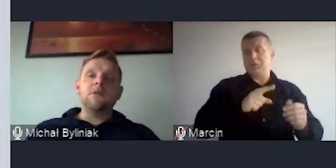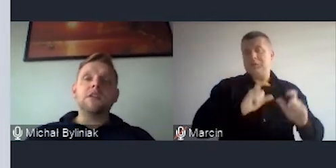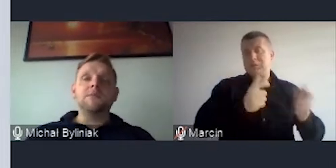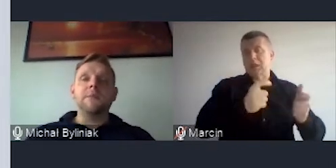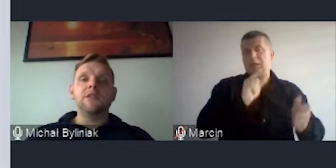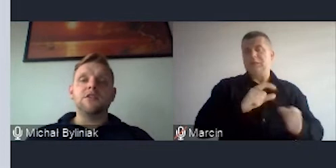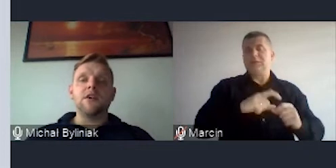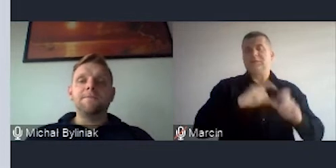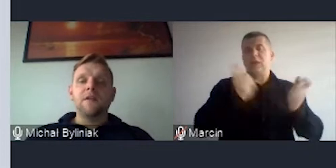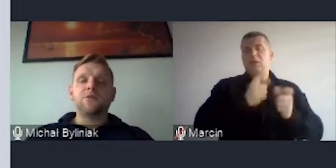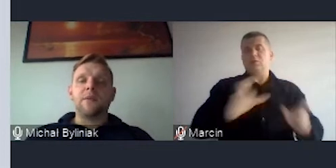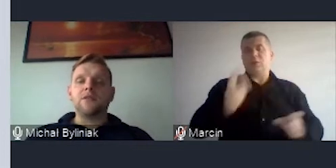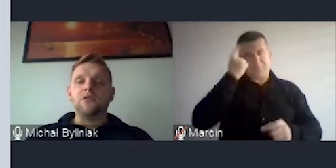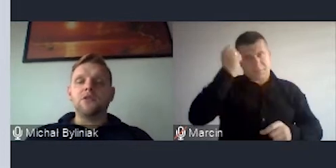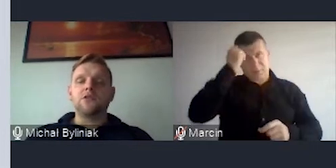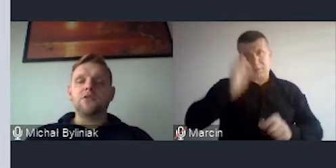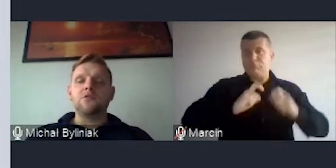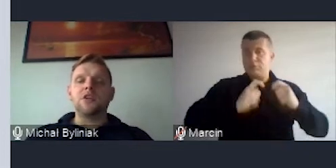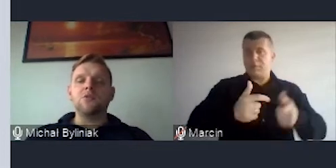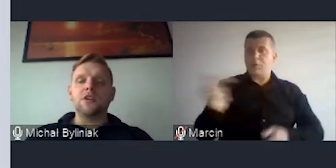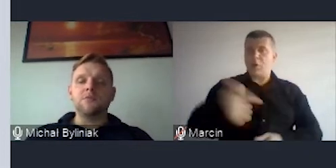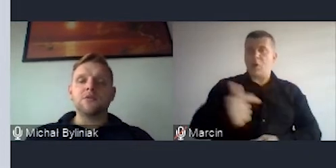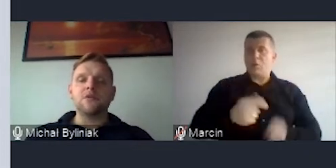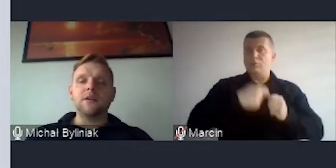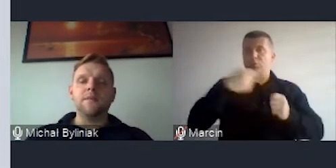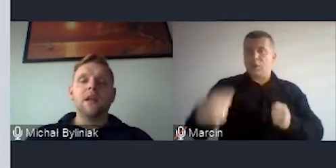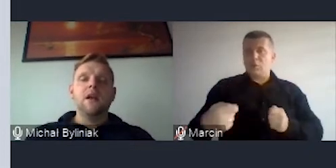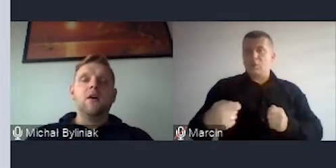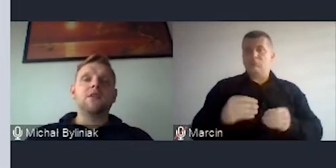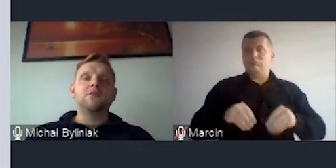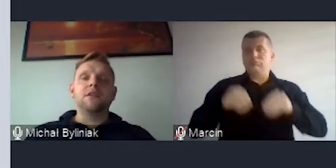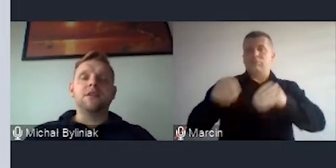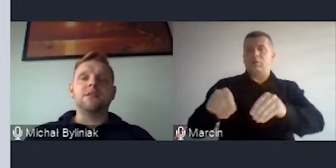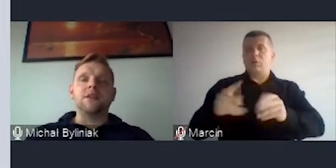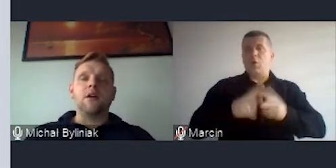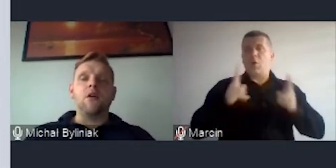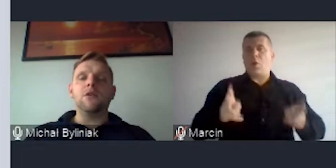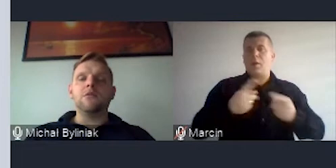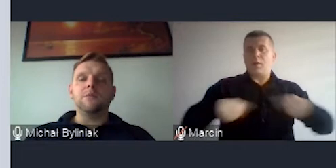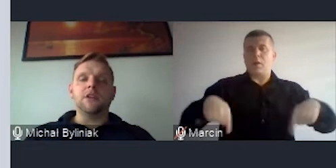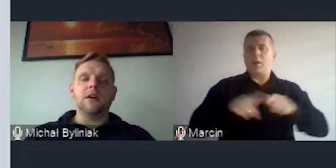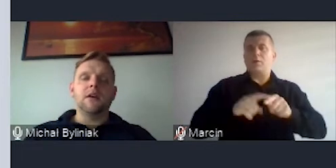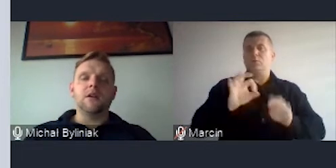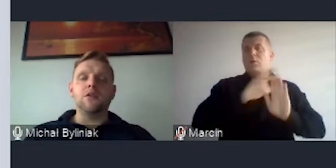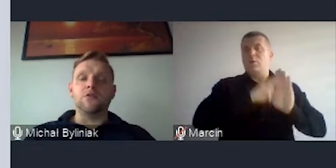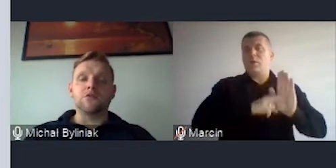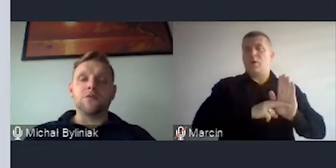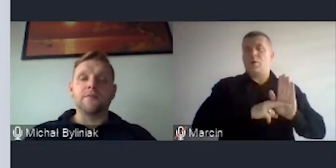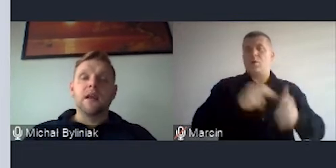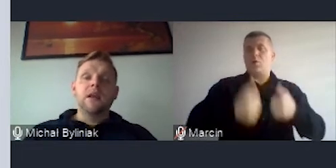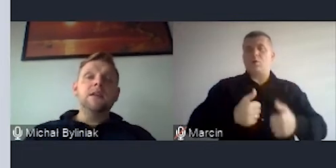czyli cały czas pamiętacie w przypadku konieczności przedłużenia przesłania okresu realizacji o regulaminie konkursu.